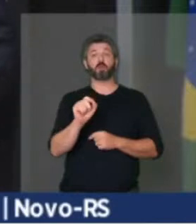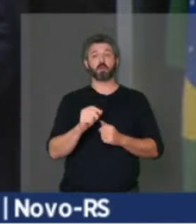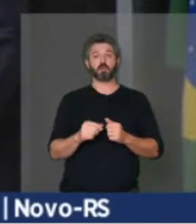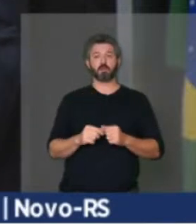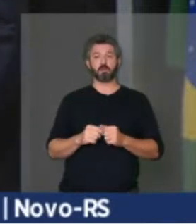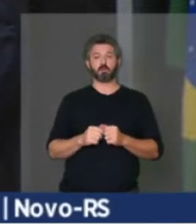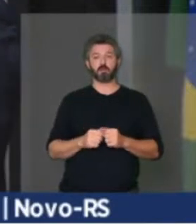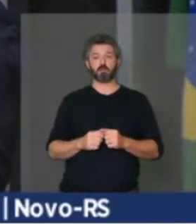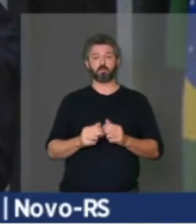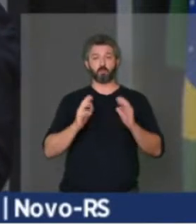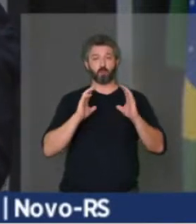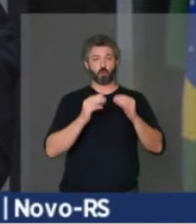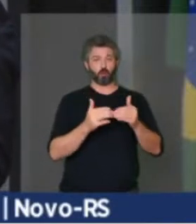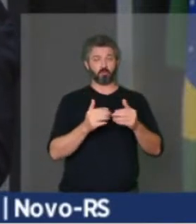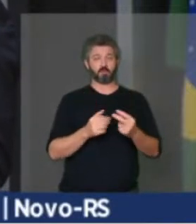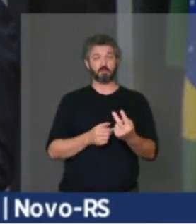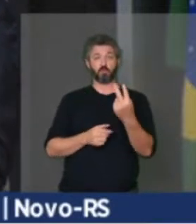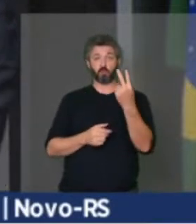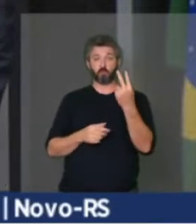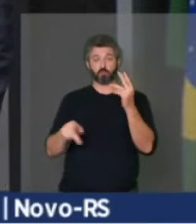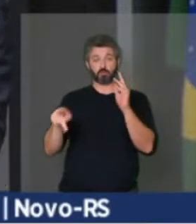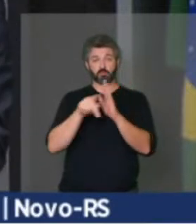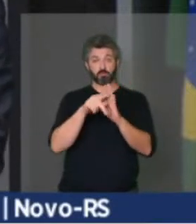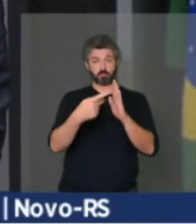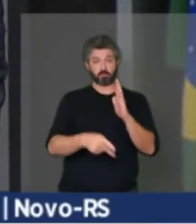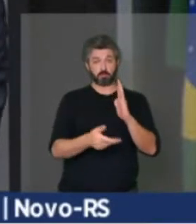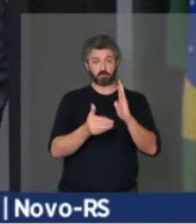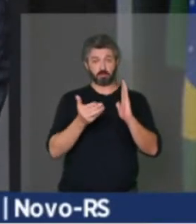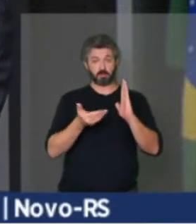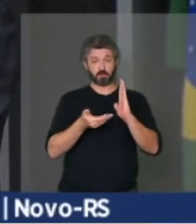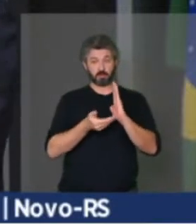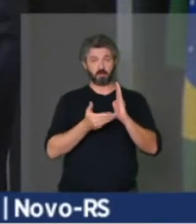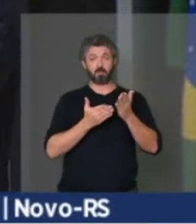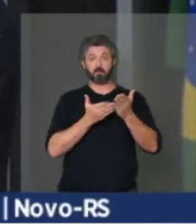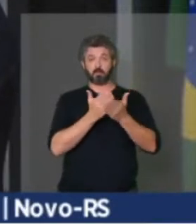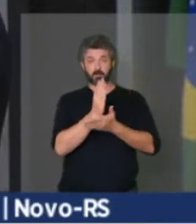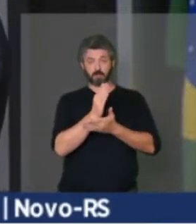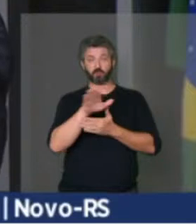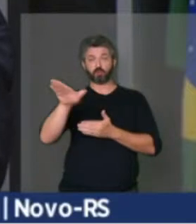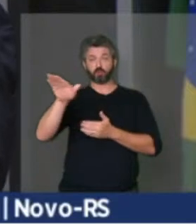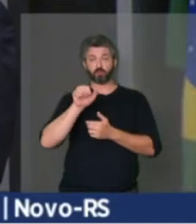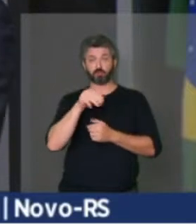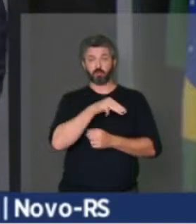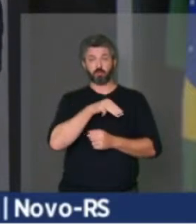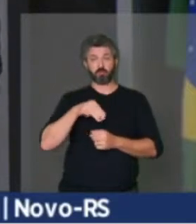ENTENDEMOS QUE DUAS COMISSÕES DESTA CASA JÁ APROVARAM A CONVOCAÇÃO DO MINISTRO, EXISTE UMA SÉRIE DE OUTRAS PAUTAS COMO POR EXEMPLO A REFORMA ADMINISTRATIVA QUE